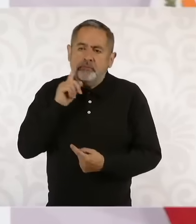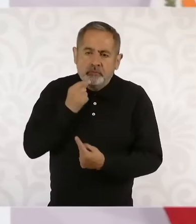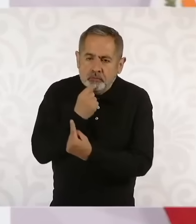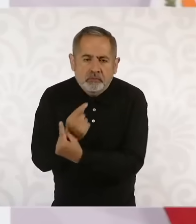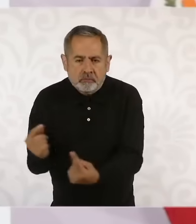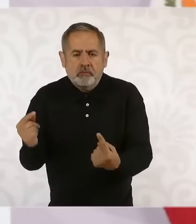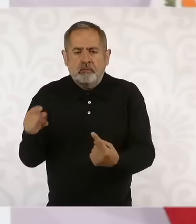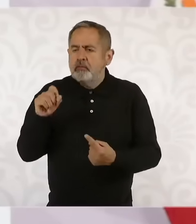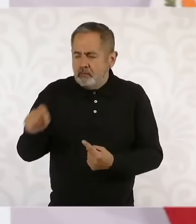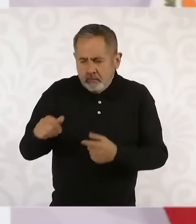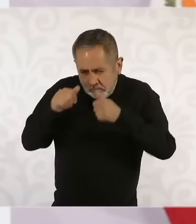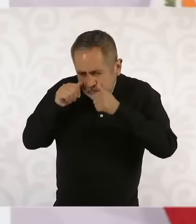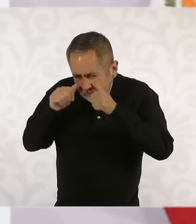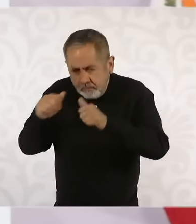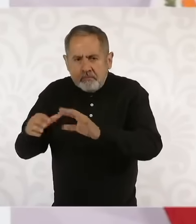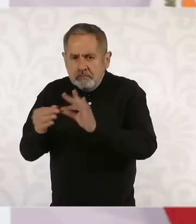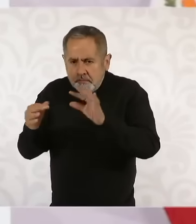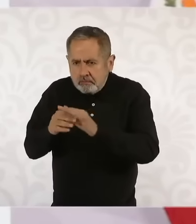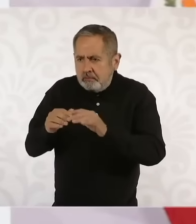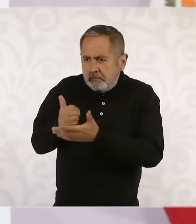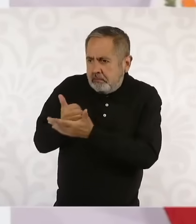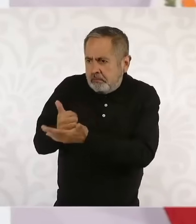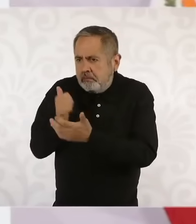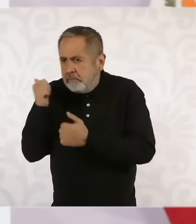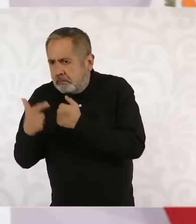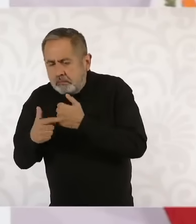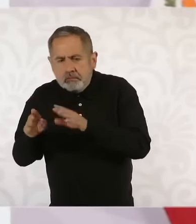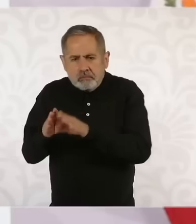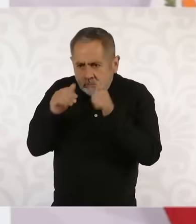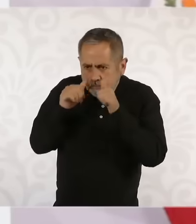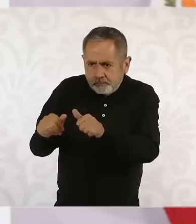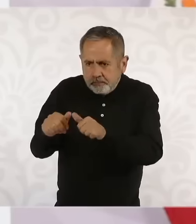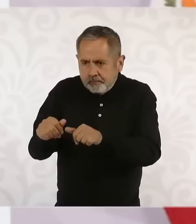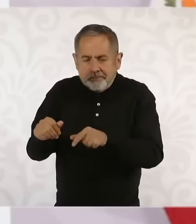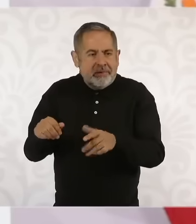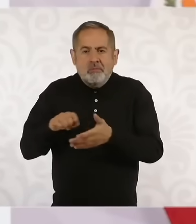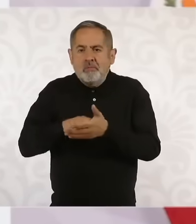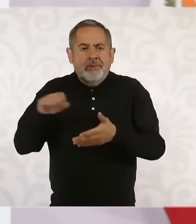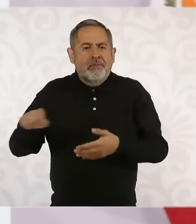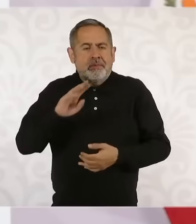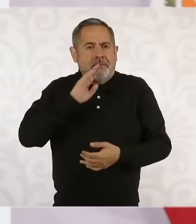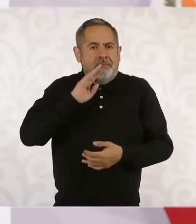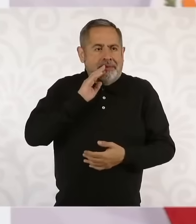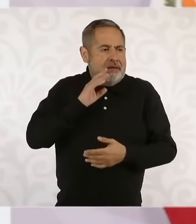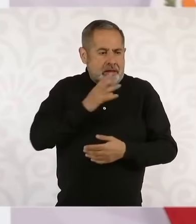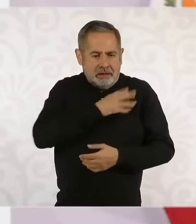Eh, hay una estrategia determinada de ampliar los centros de cuidado por parte del seguro social,